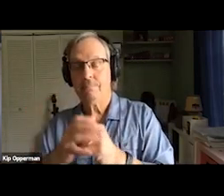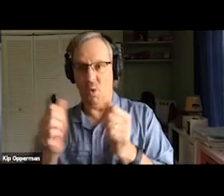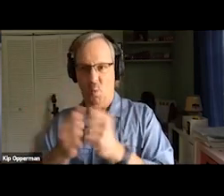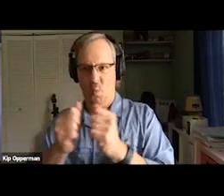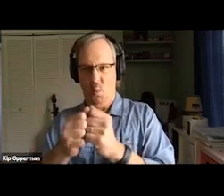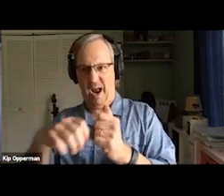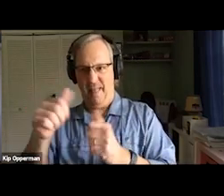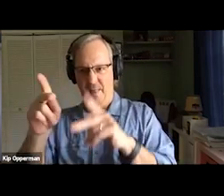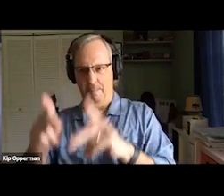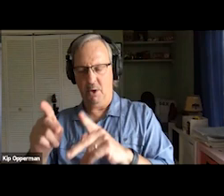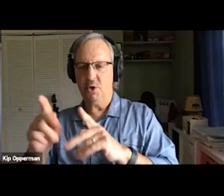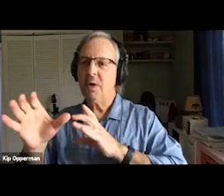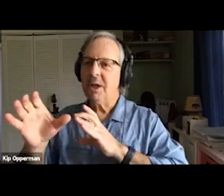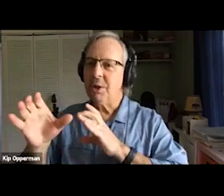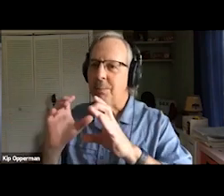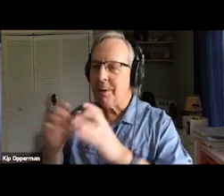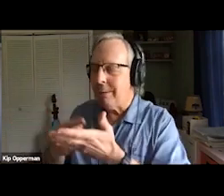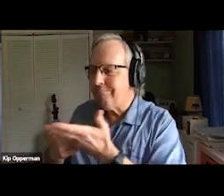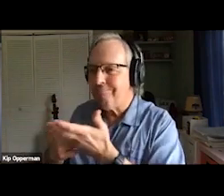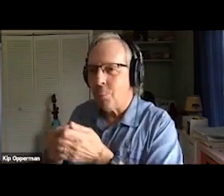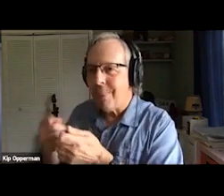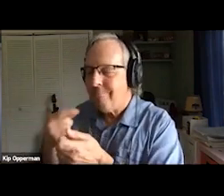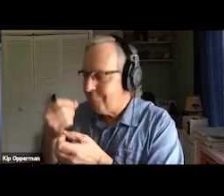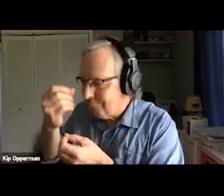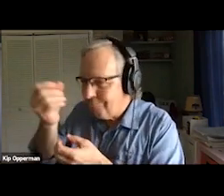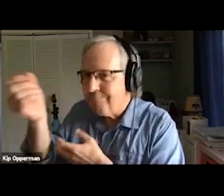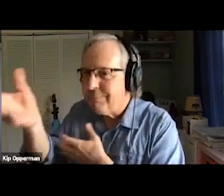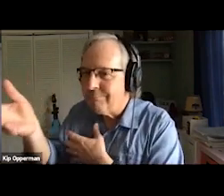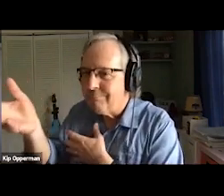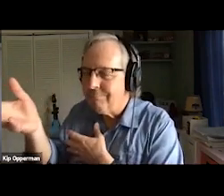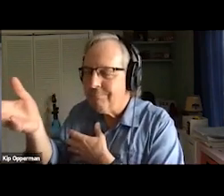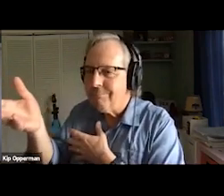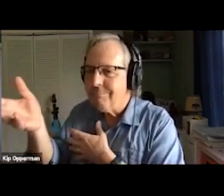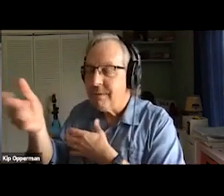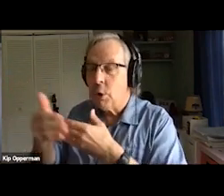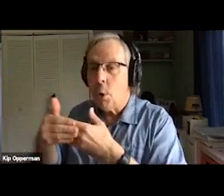y comunicarle ese sentimiento, yendo más allá de simplemente sentir con otra persona,